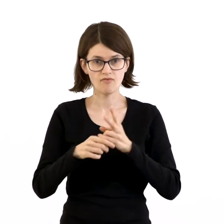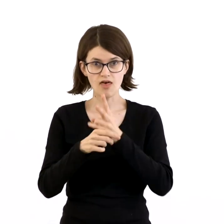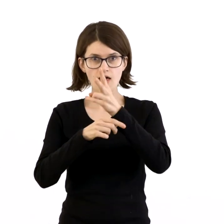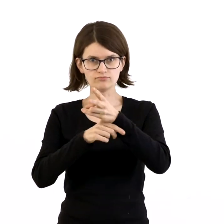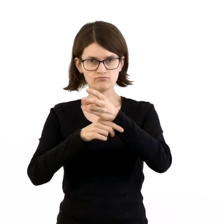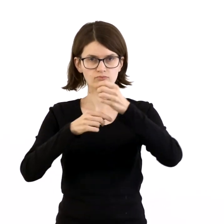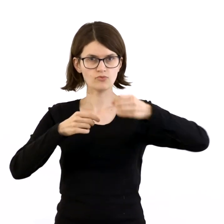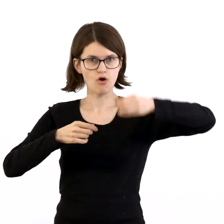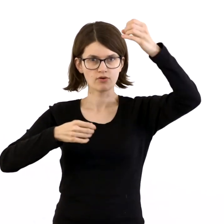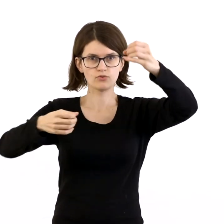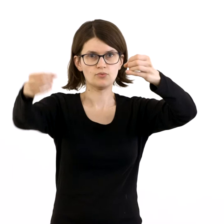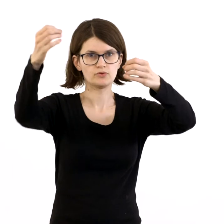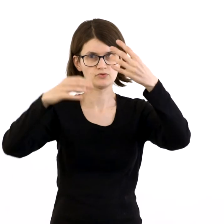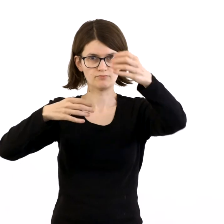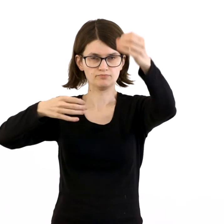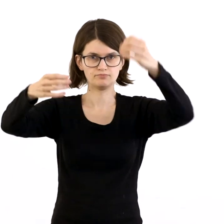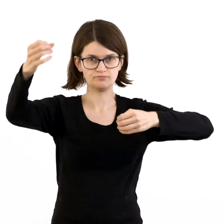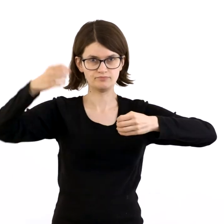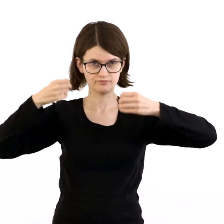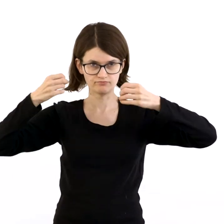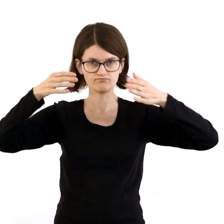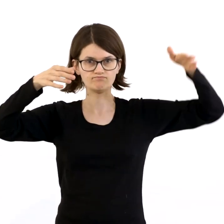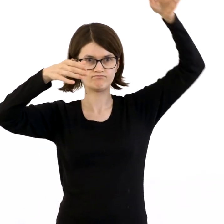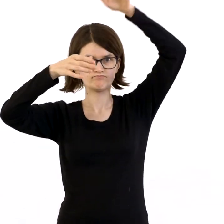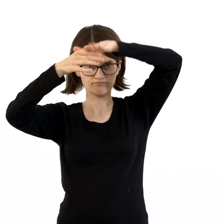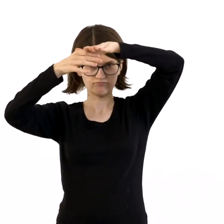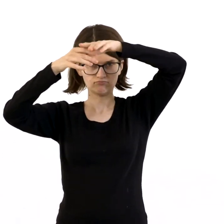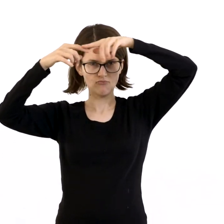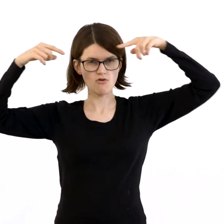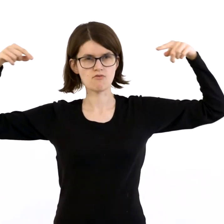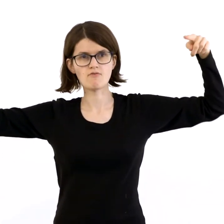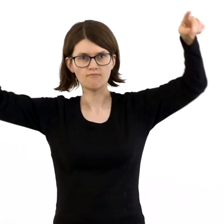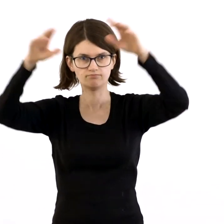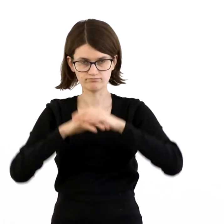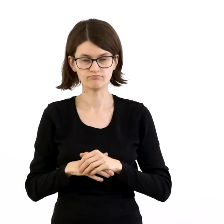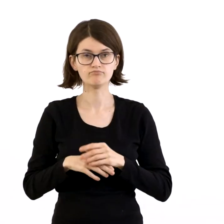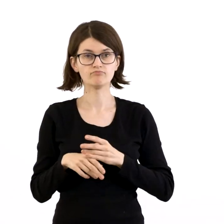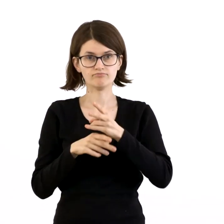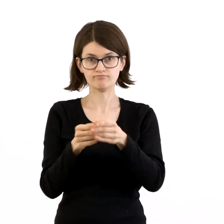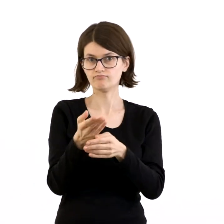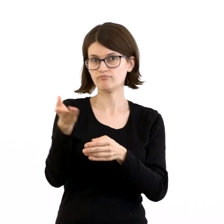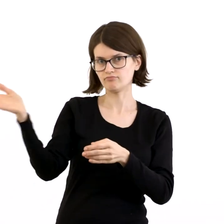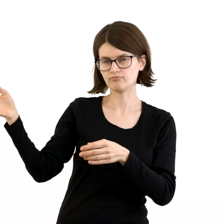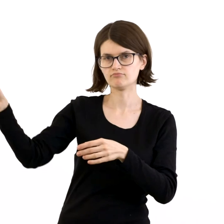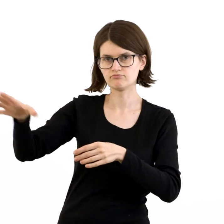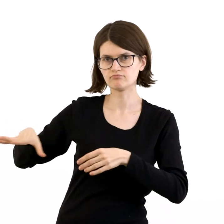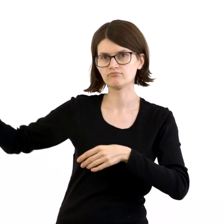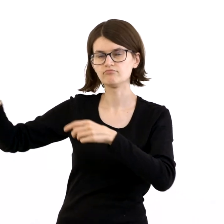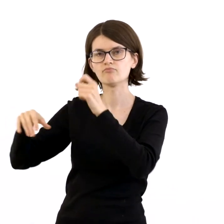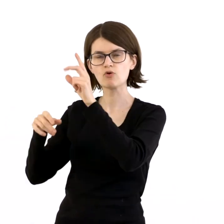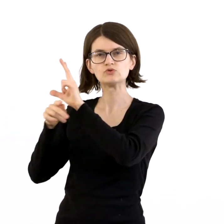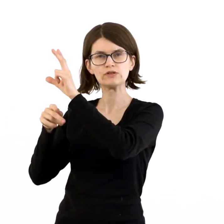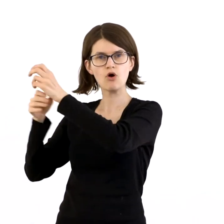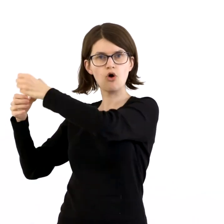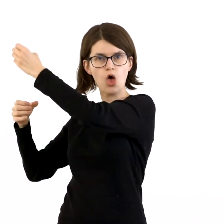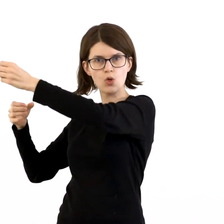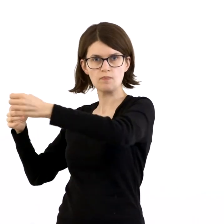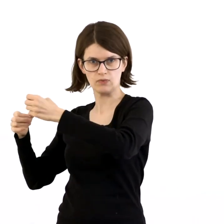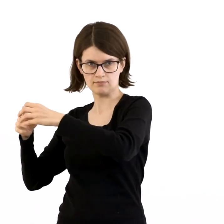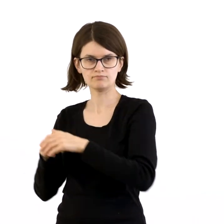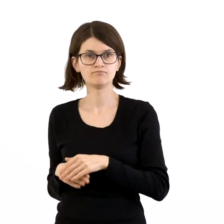Ogromny portyk, wsparty na czterech kolumnach prowadził na prawo do sali, z której zachowało się tylko 13 kolumn.